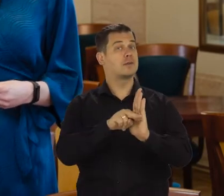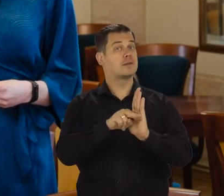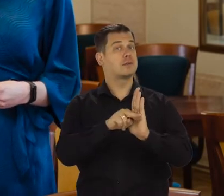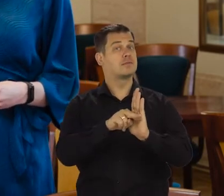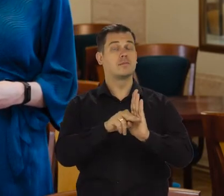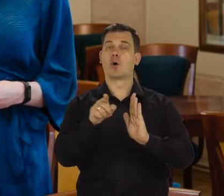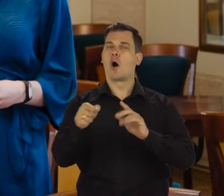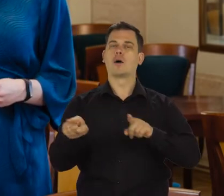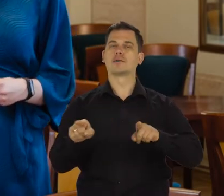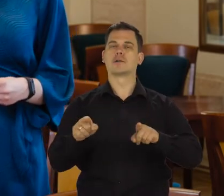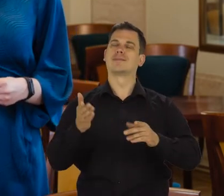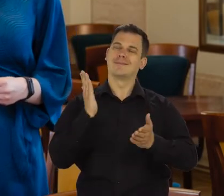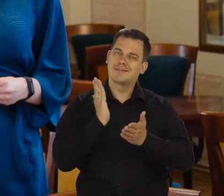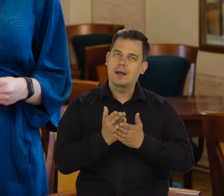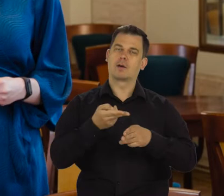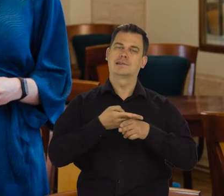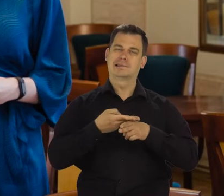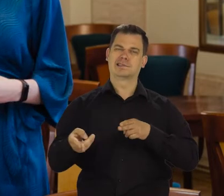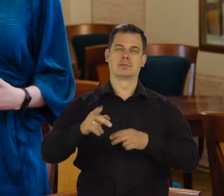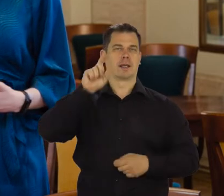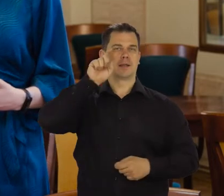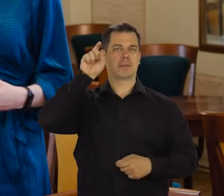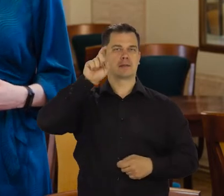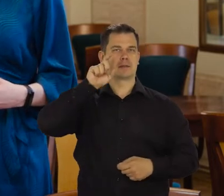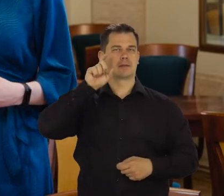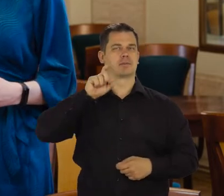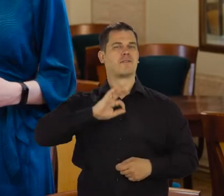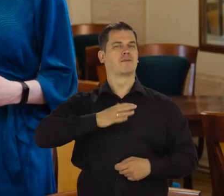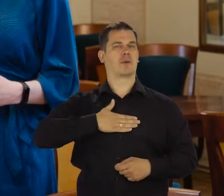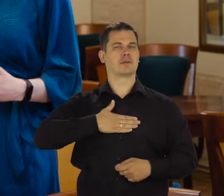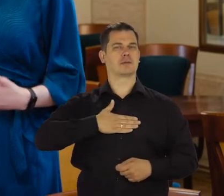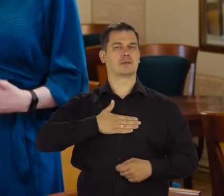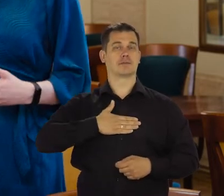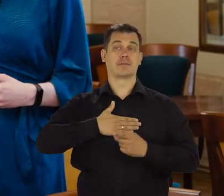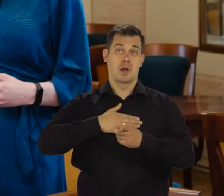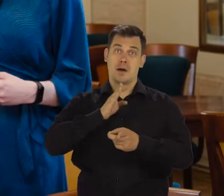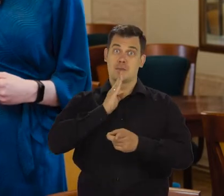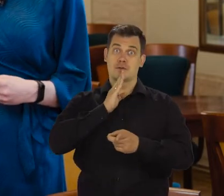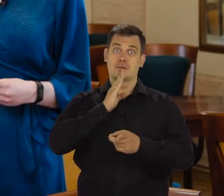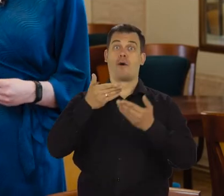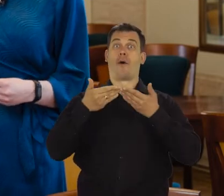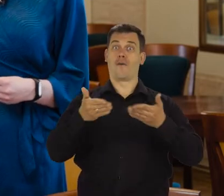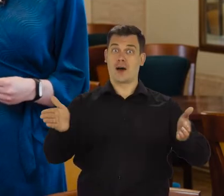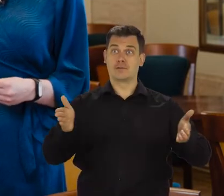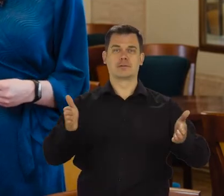pod takim, że będzie to teatr tylko niemiecki i podobno na otwarciu mówiono również o tym,